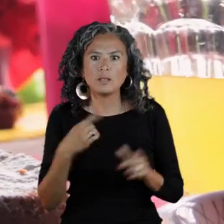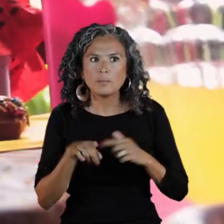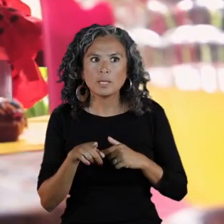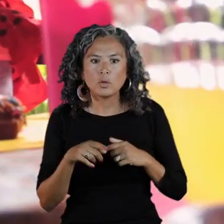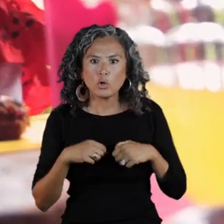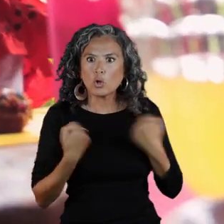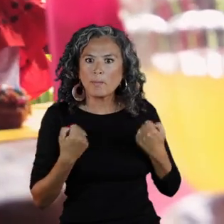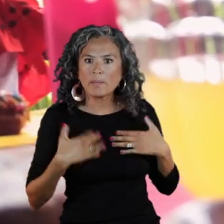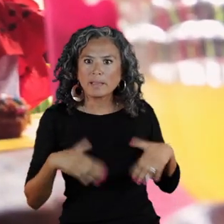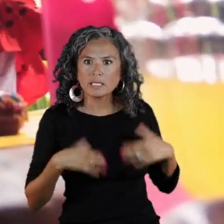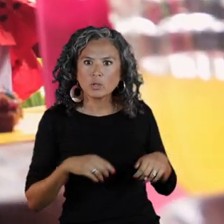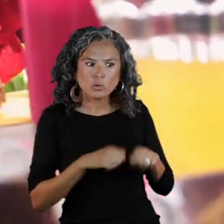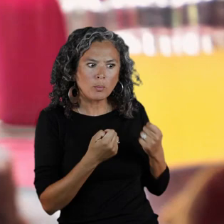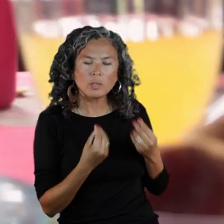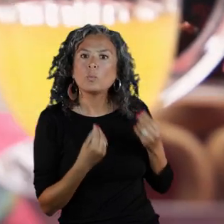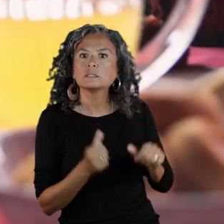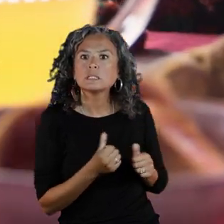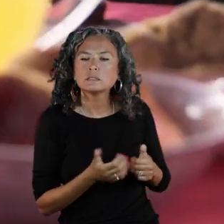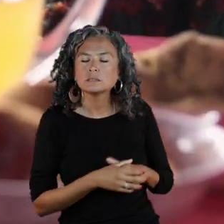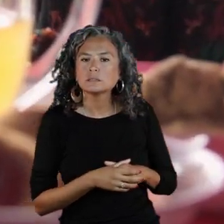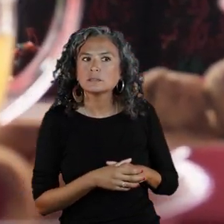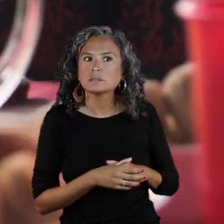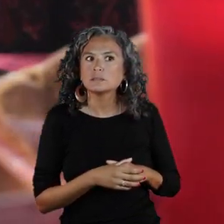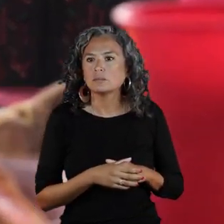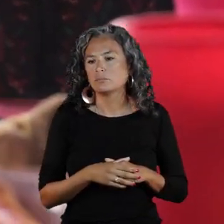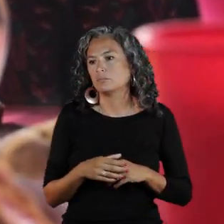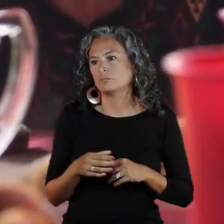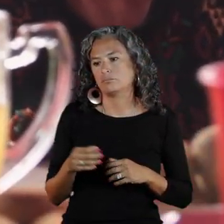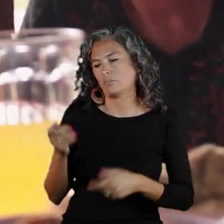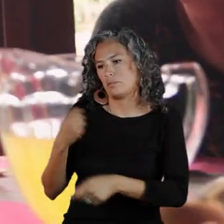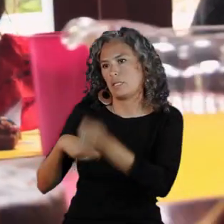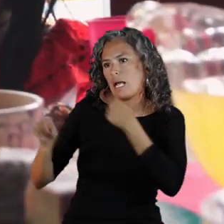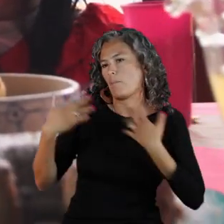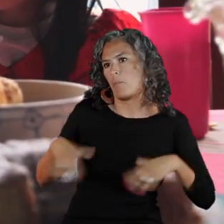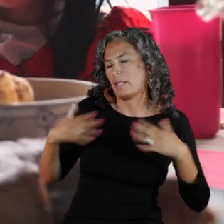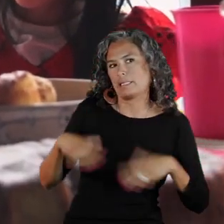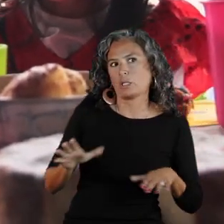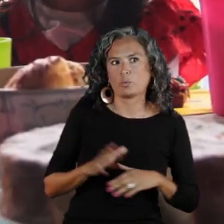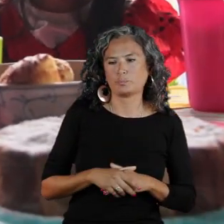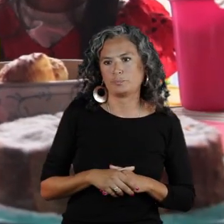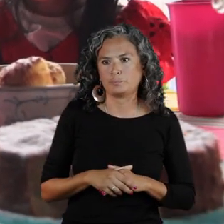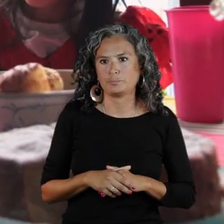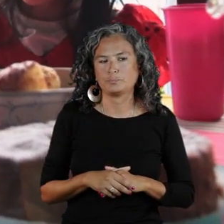Bueno, está bien ¿Y si es tu vestido favorito, qué haces?